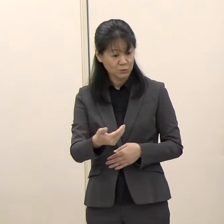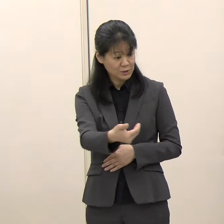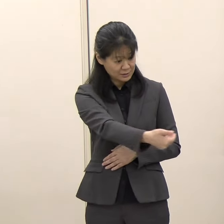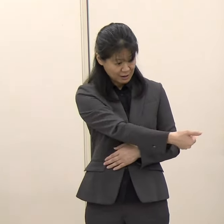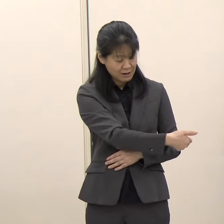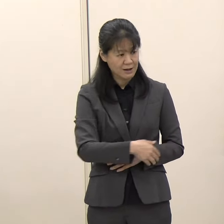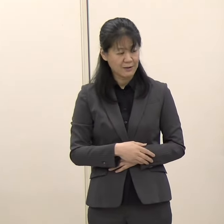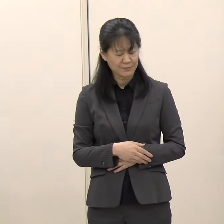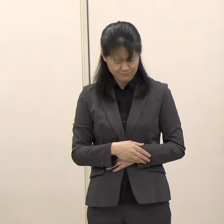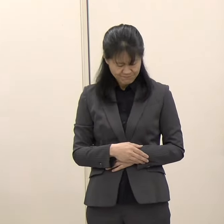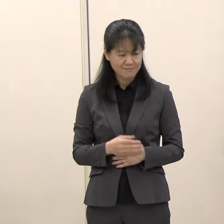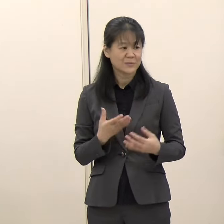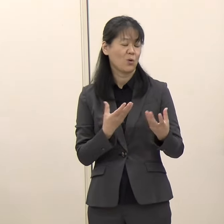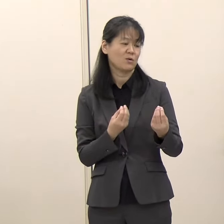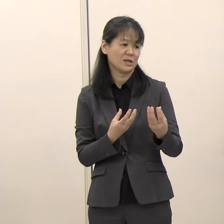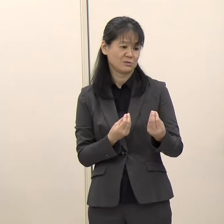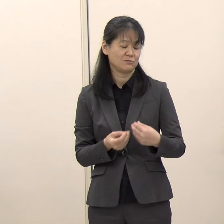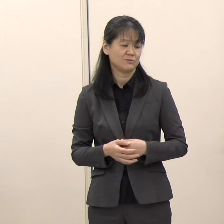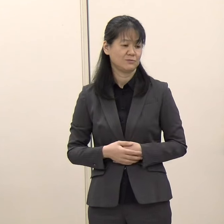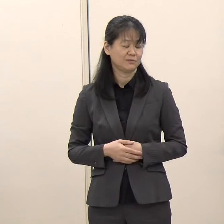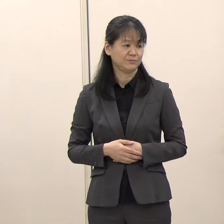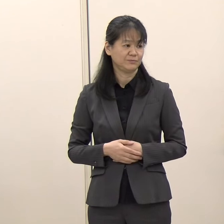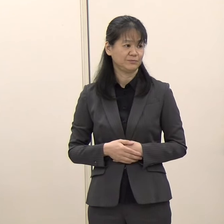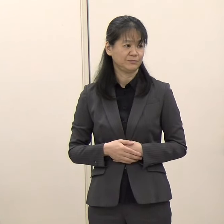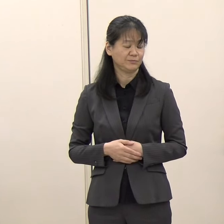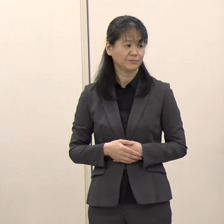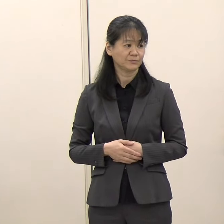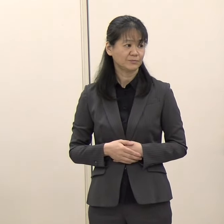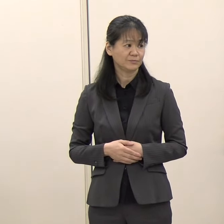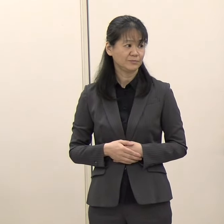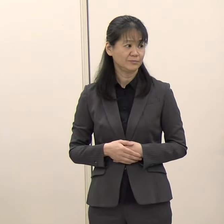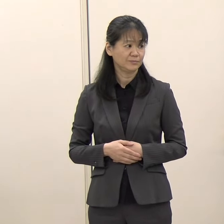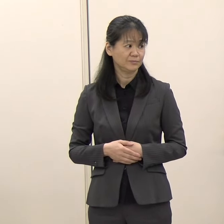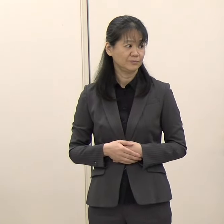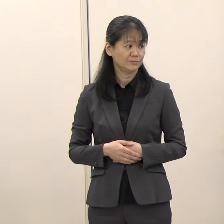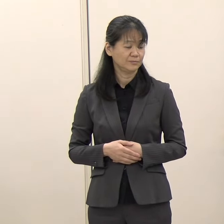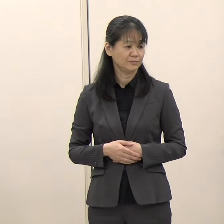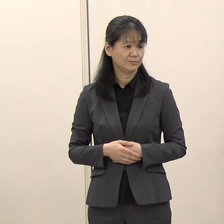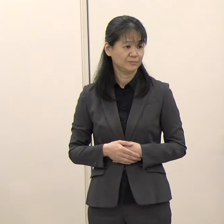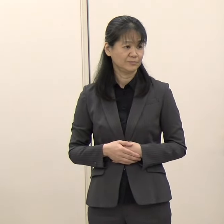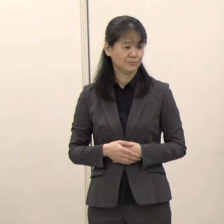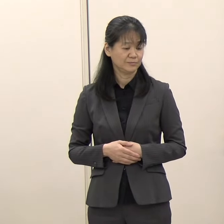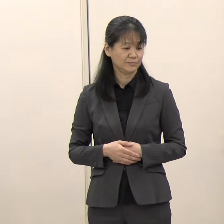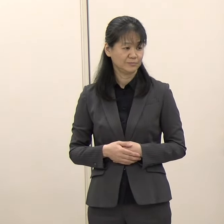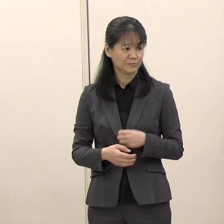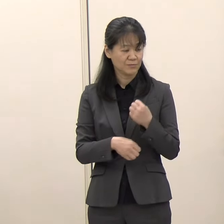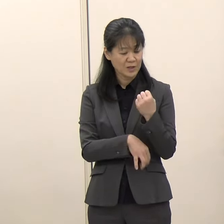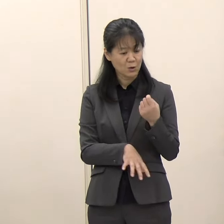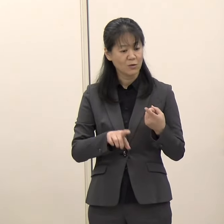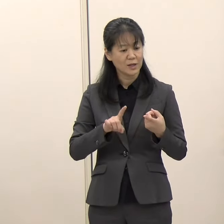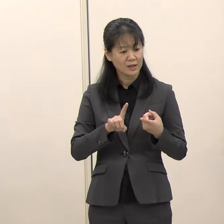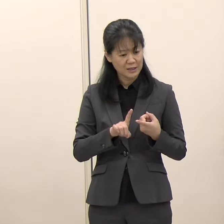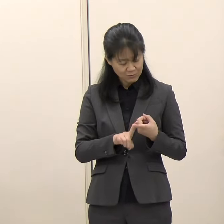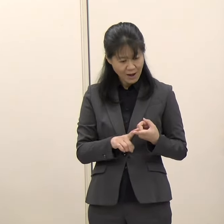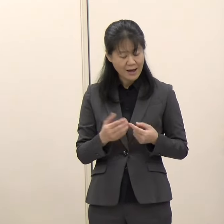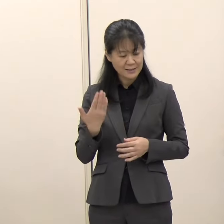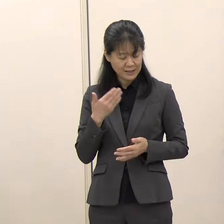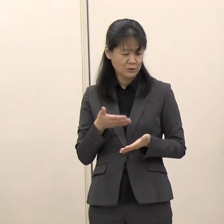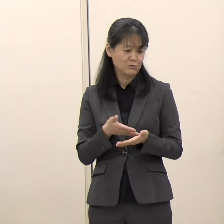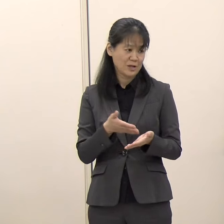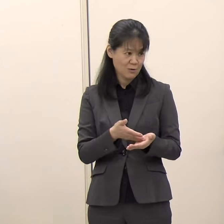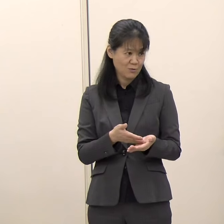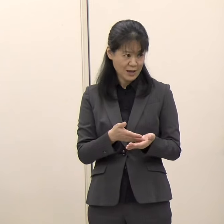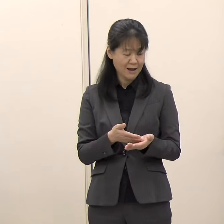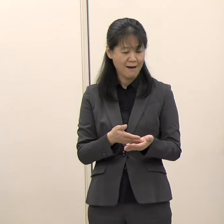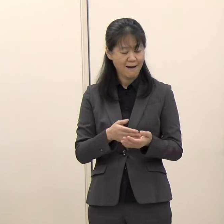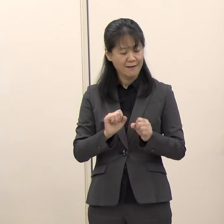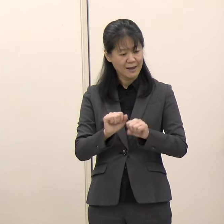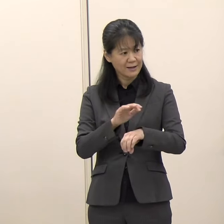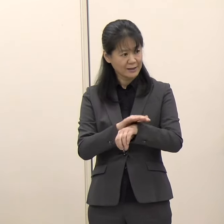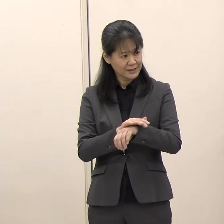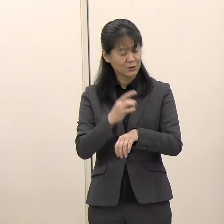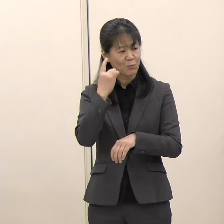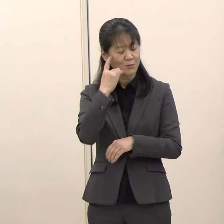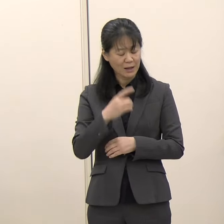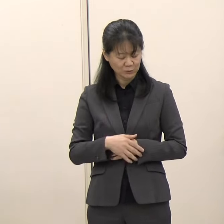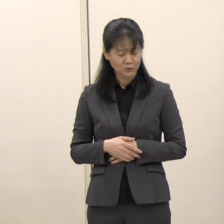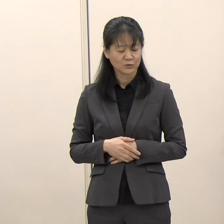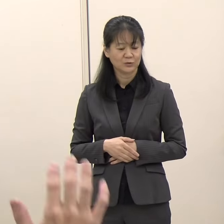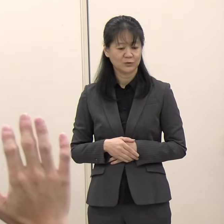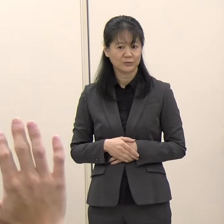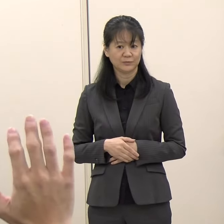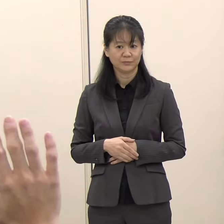（知事）そういう意味ではそうです。基本的にはそういうやり方になりますので、ほとんどそうかなと思います。